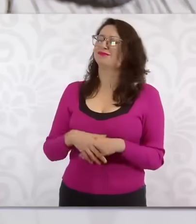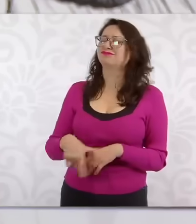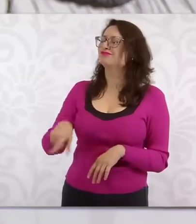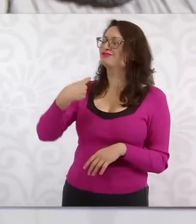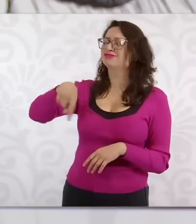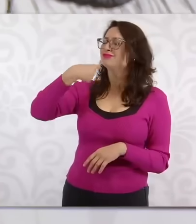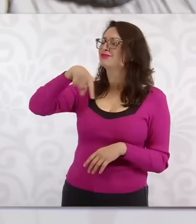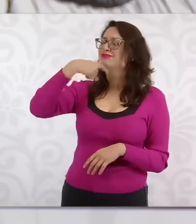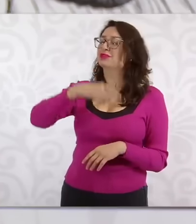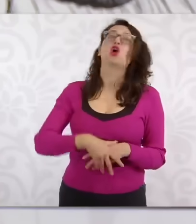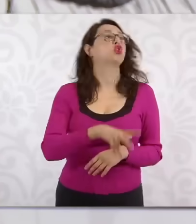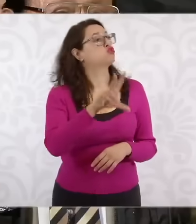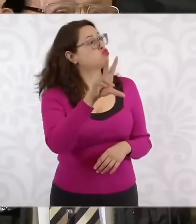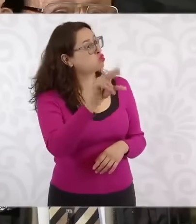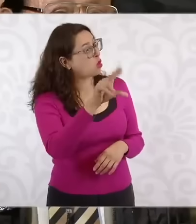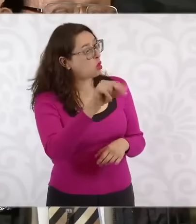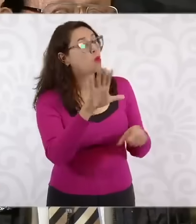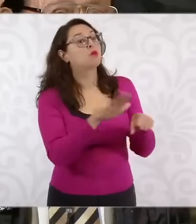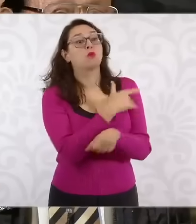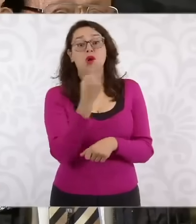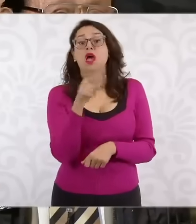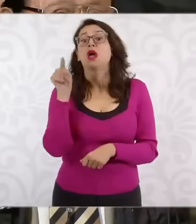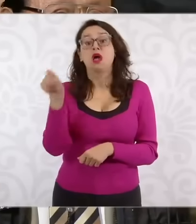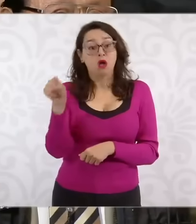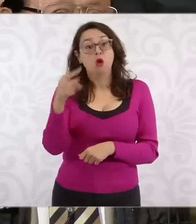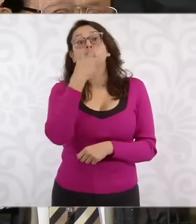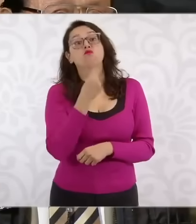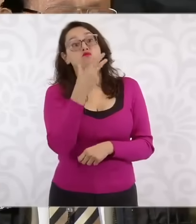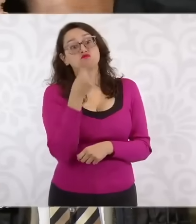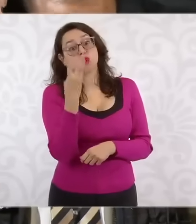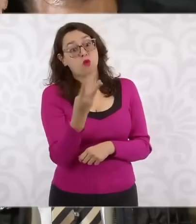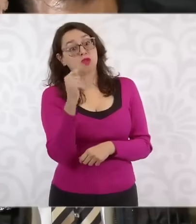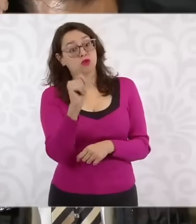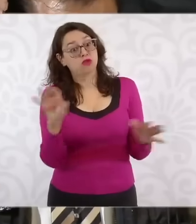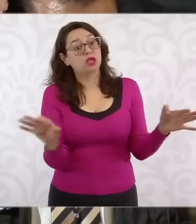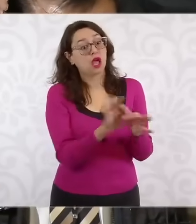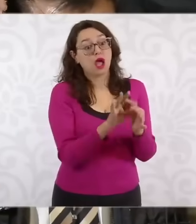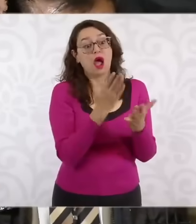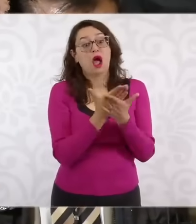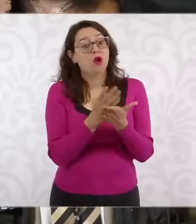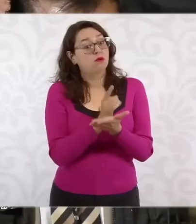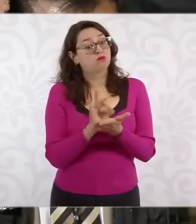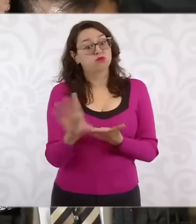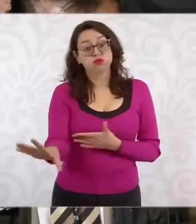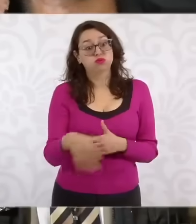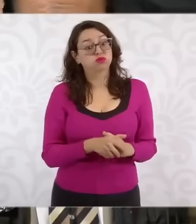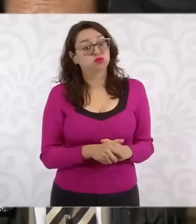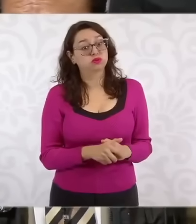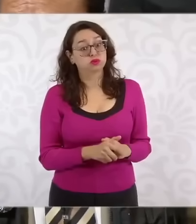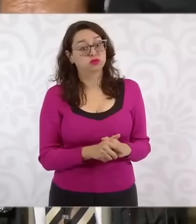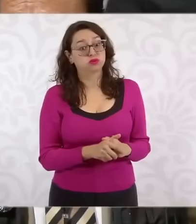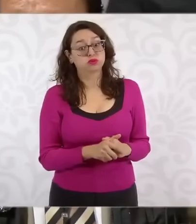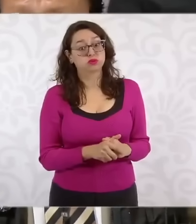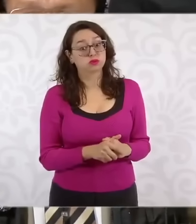Sí, vale la pena porque él era un fiel seguidor de la 4T y ahora ya no está. Le fcaron una Sabe qué